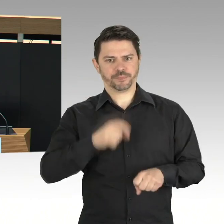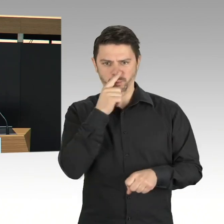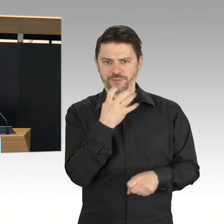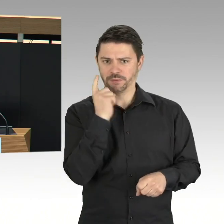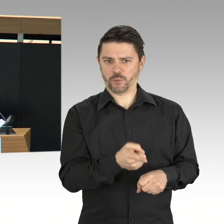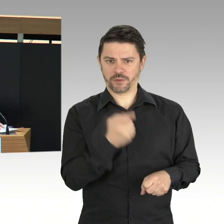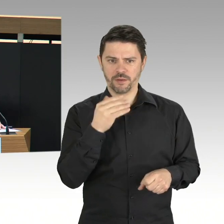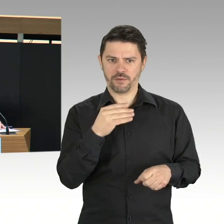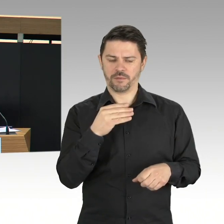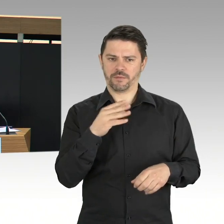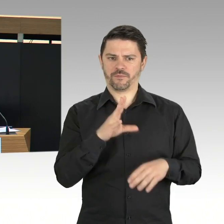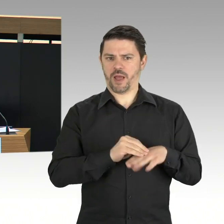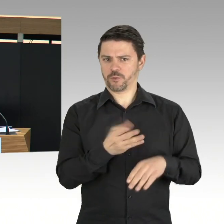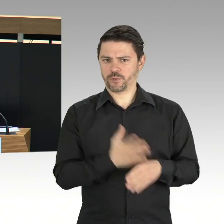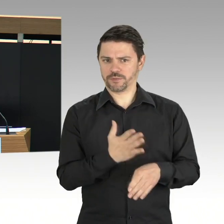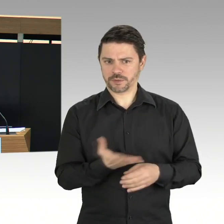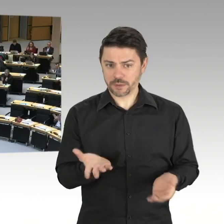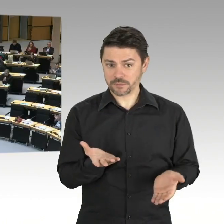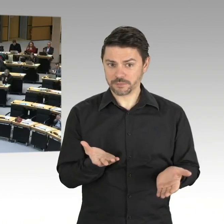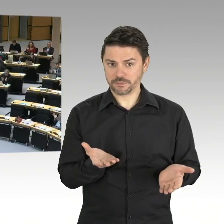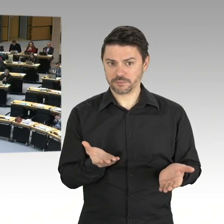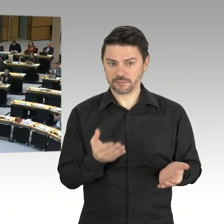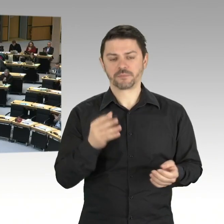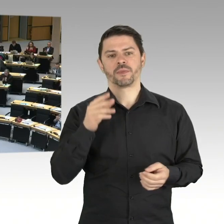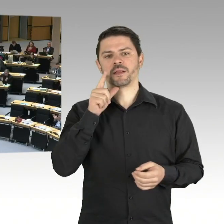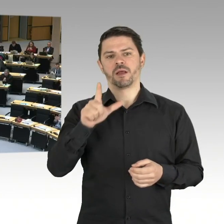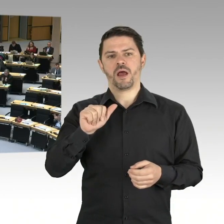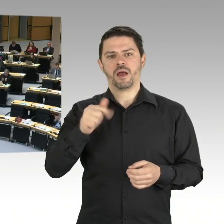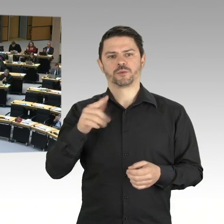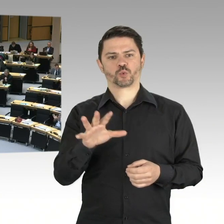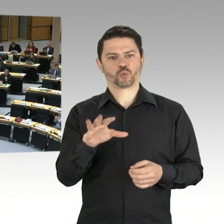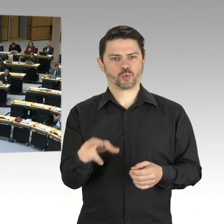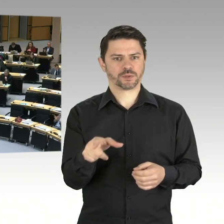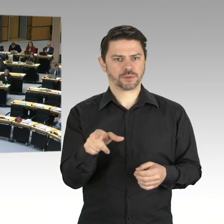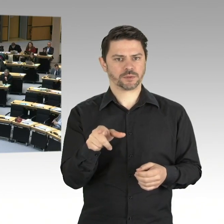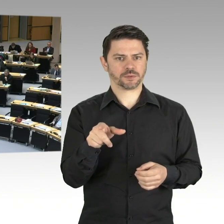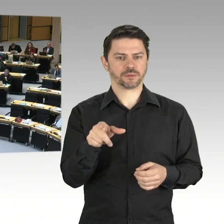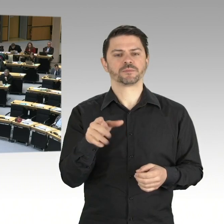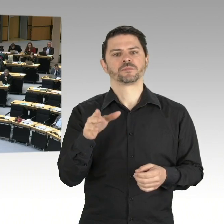(Beifall) Denn was bringt es einer Stadt,